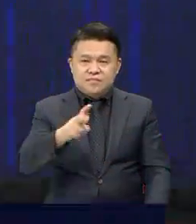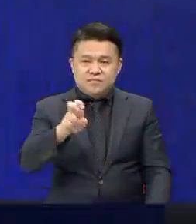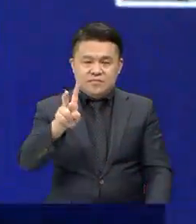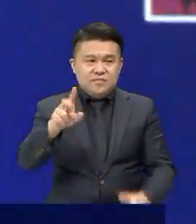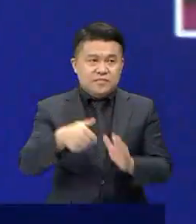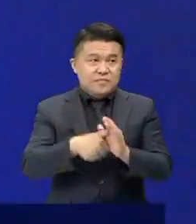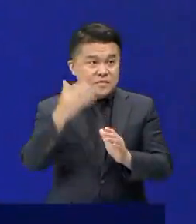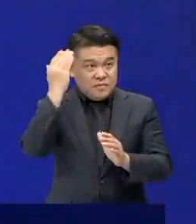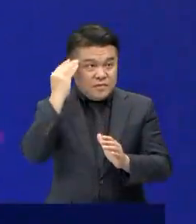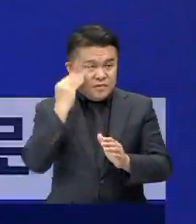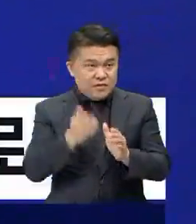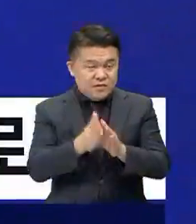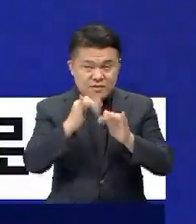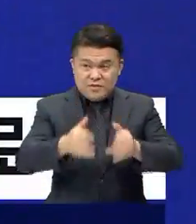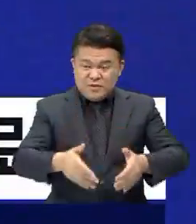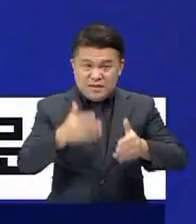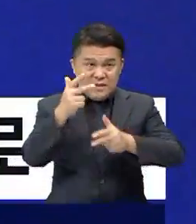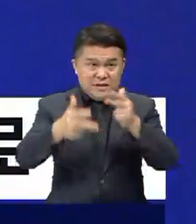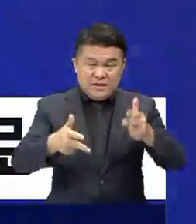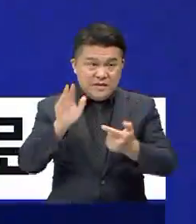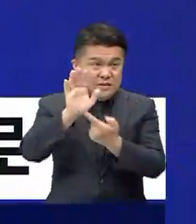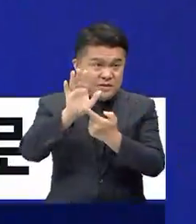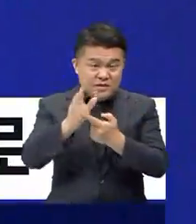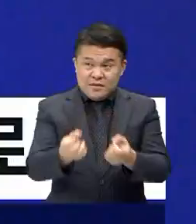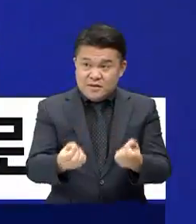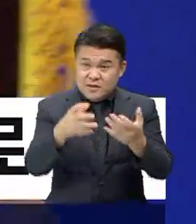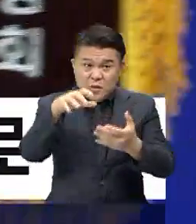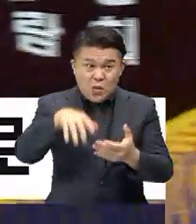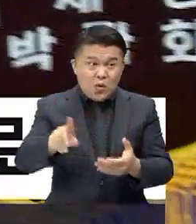2022년 대한민국 도시재생 산업박람회 개최지로 용인시가 선정됐습니다.